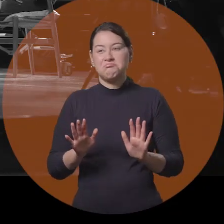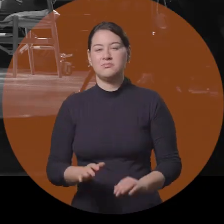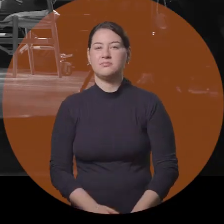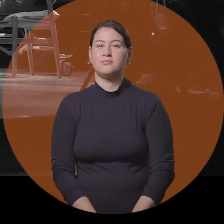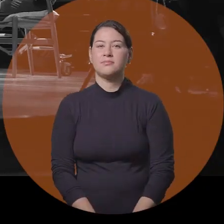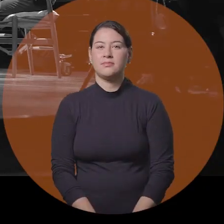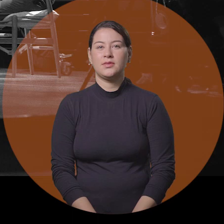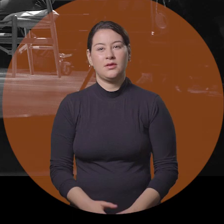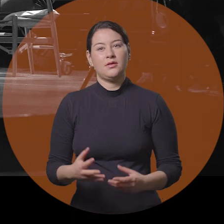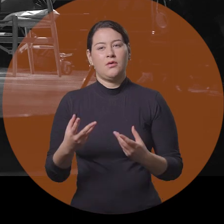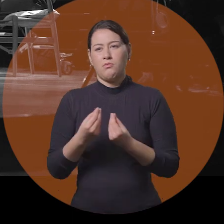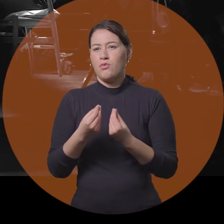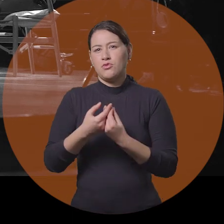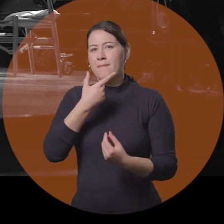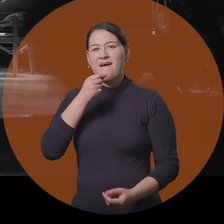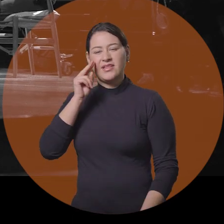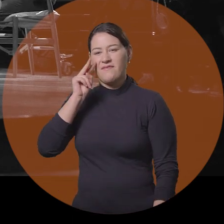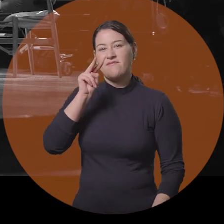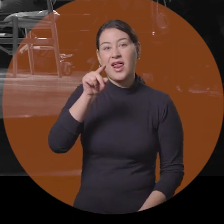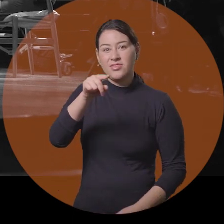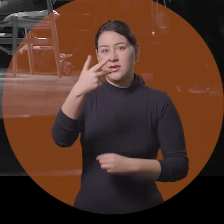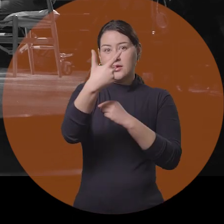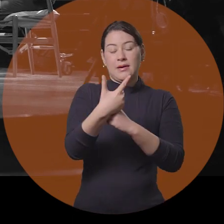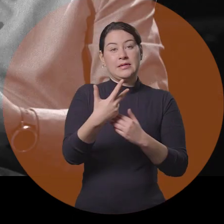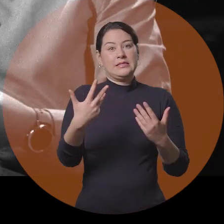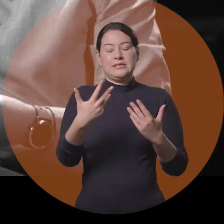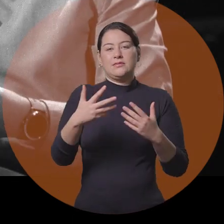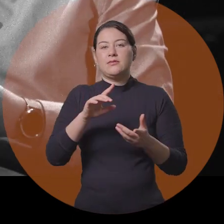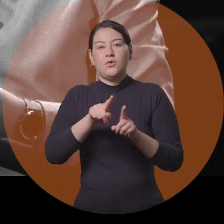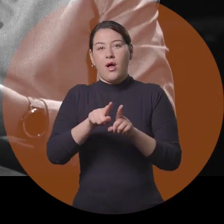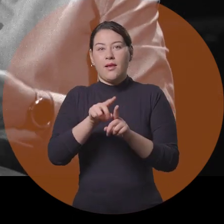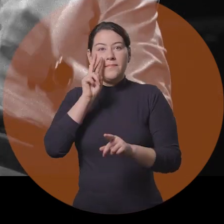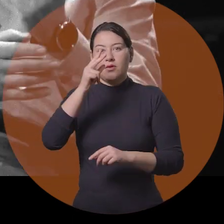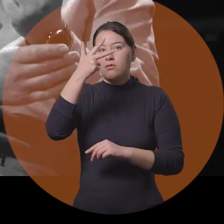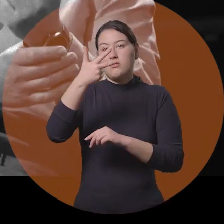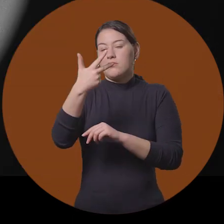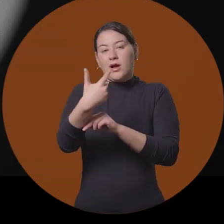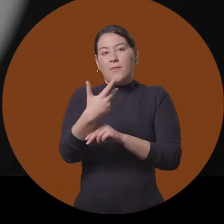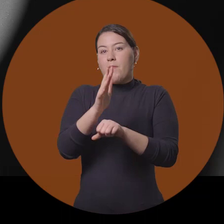Me queda mucho más práctico mirarte a vos que ver una cámara Ah, sí Cuando miro una cámara digo, estoy hablándole a la pared, ¿viste?